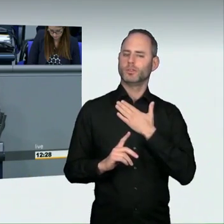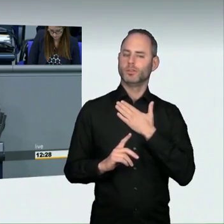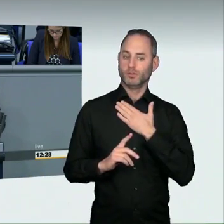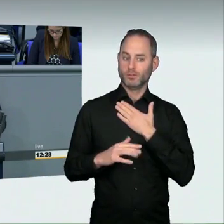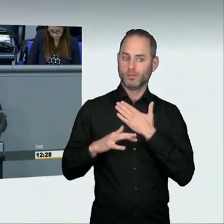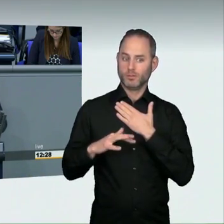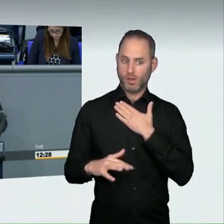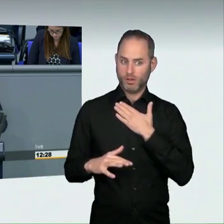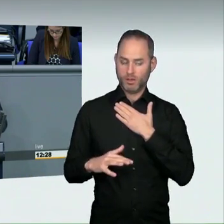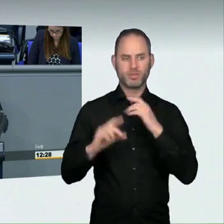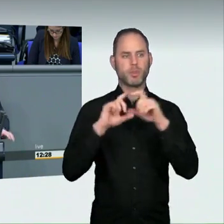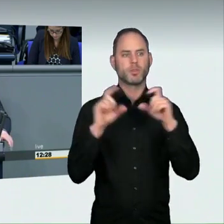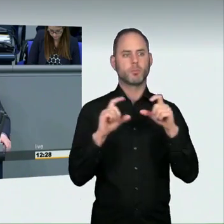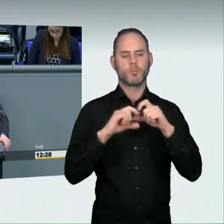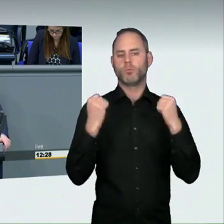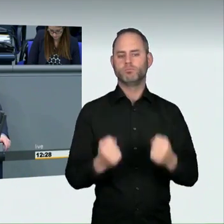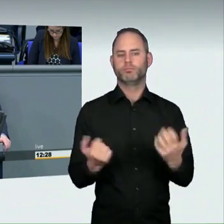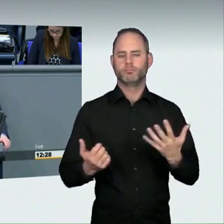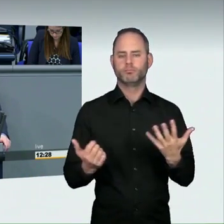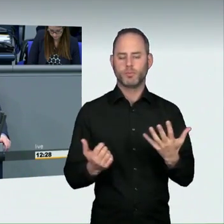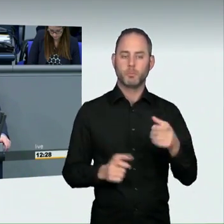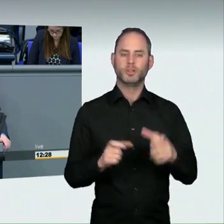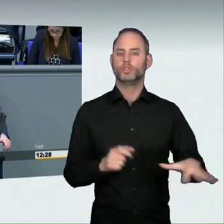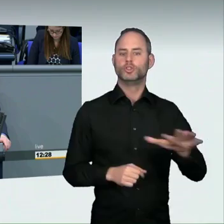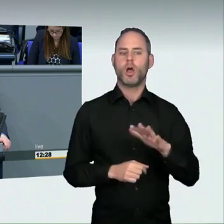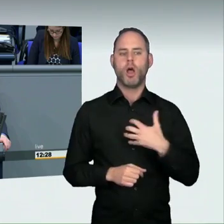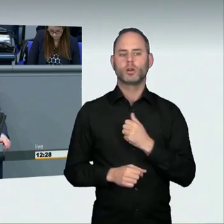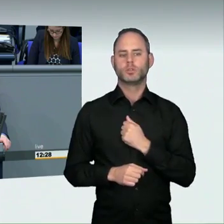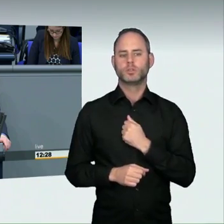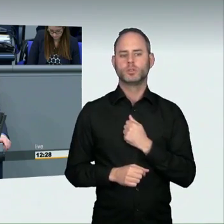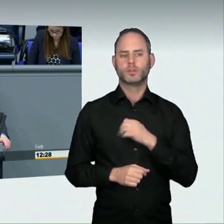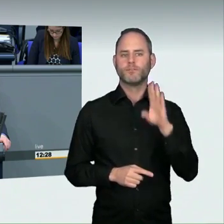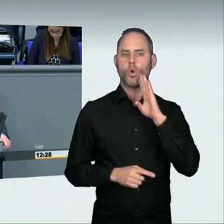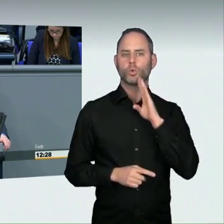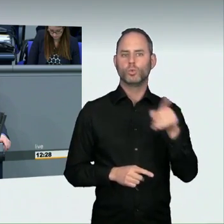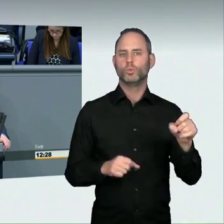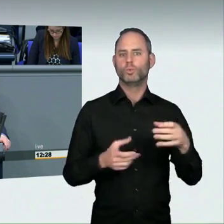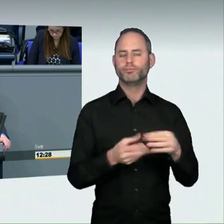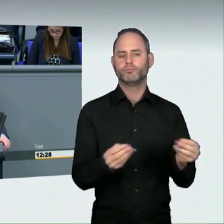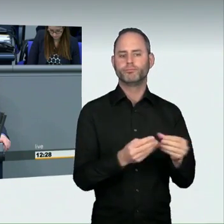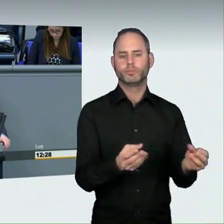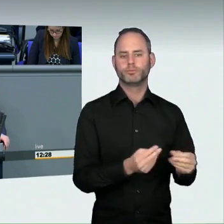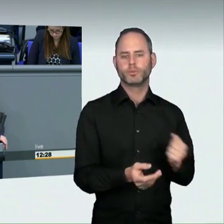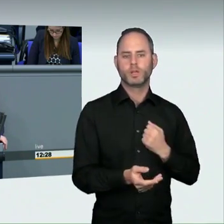durch Eigenbedarfskündigungen. Ich persönlich kann diese Angst nachvollziehen. Ich finde, wir dürfen sie an dieser Stelle auch nicht kleinreden.